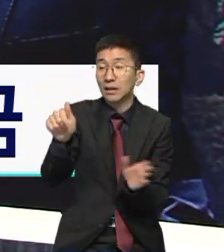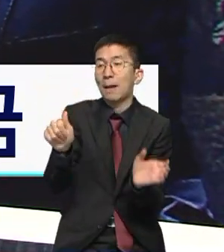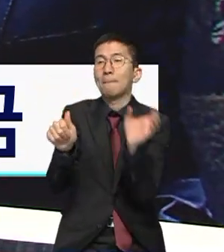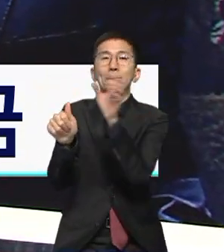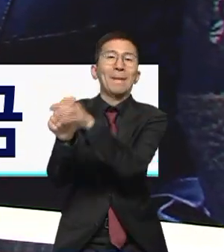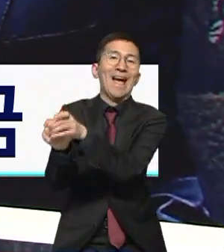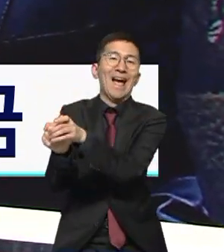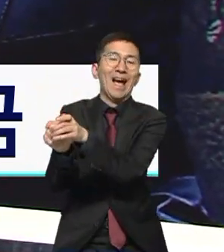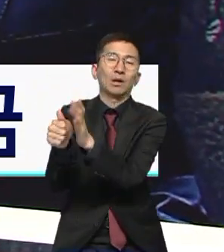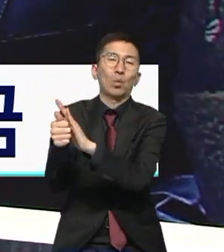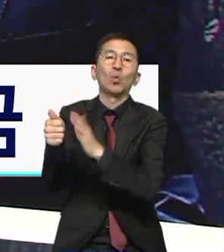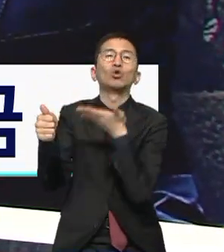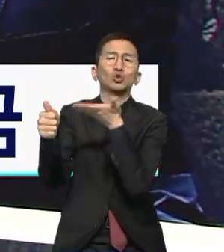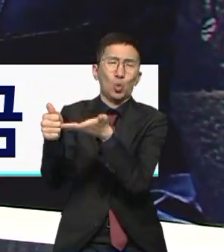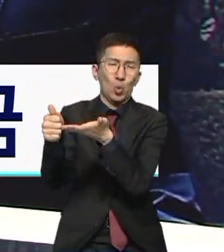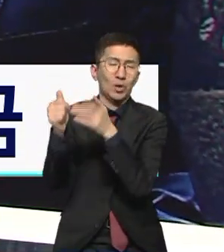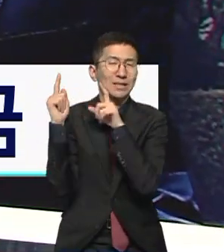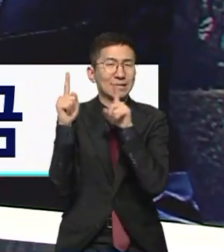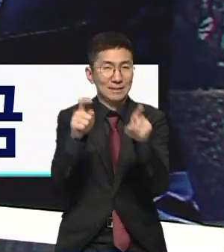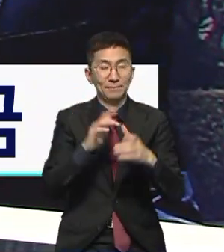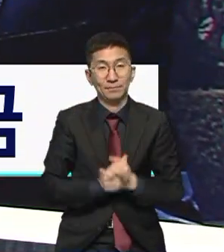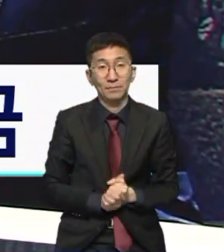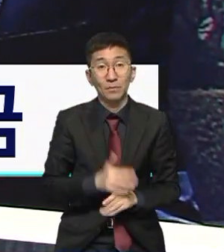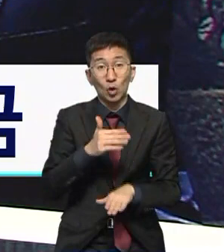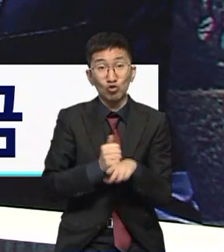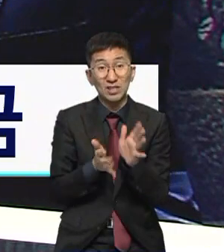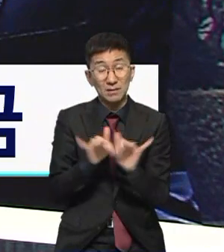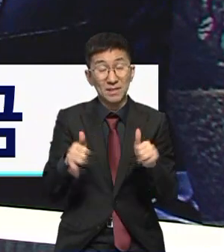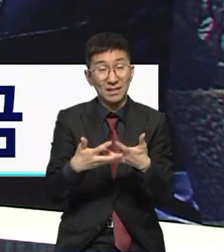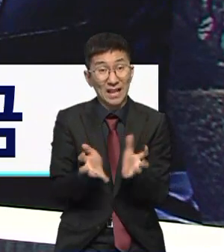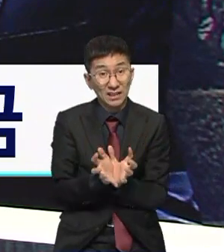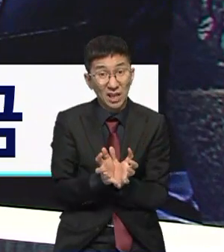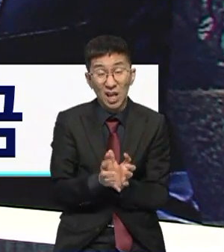겁니다. 시민단체에서는 최 회장의 예상 수익이